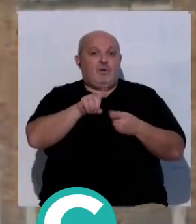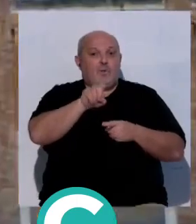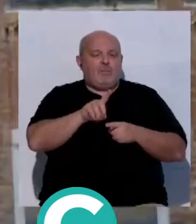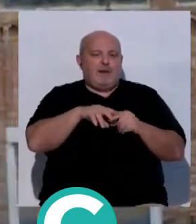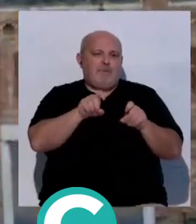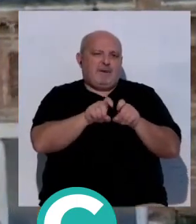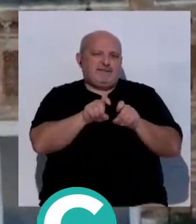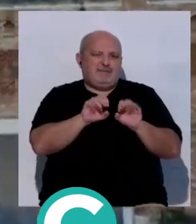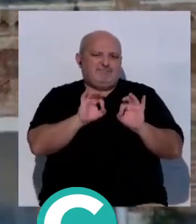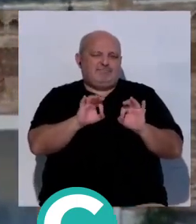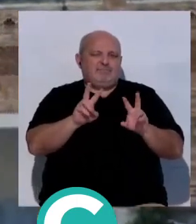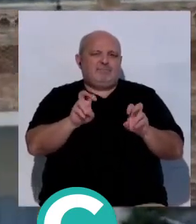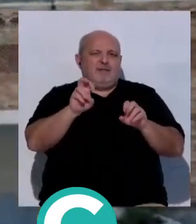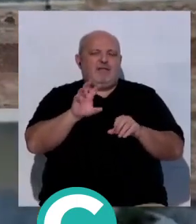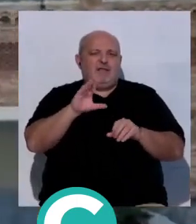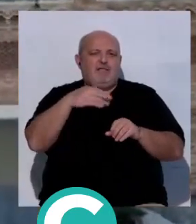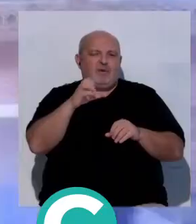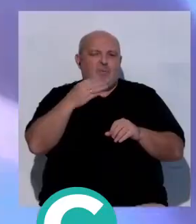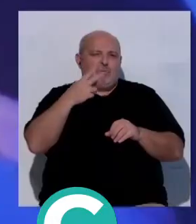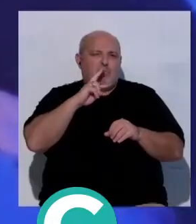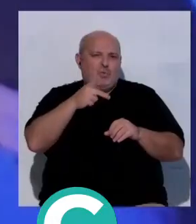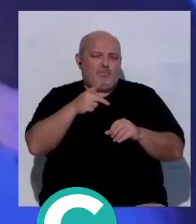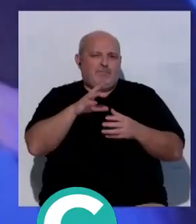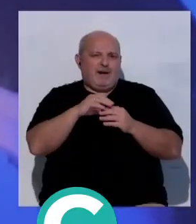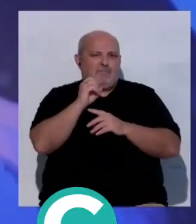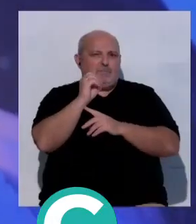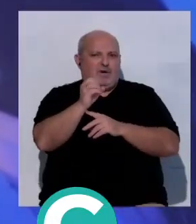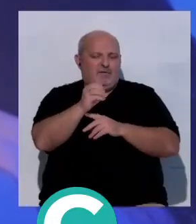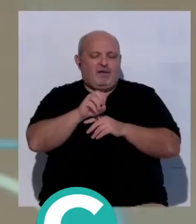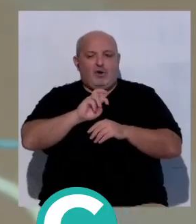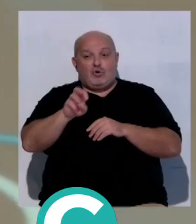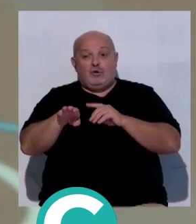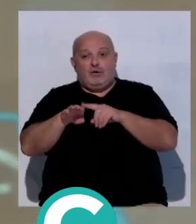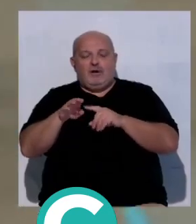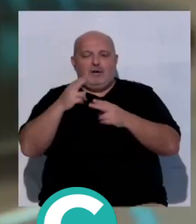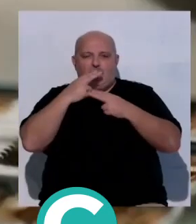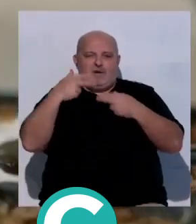con la denominación thinking in Blue formado por ponencias y otro para el público en general Rock